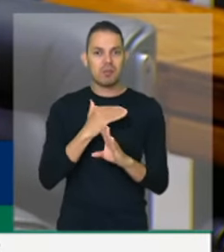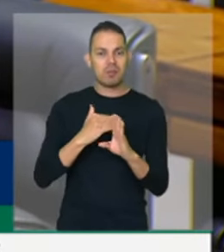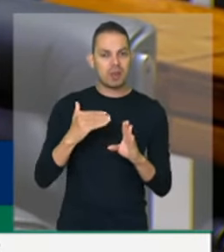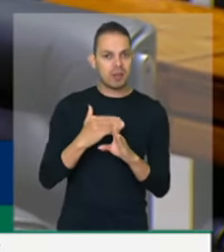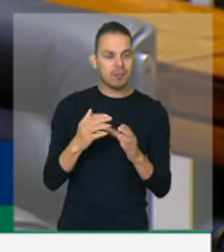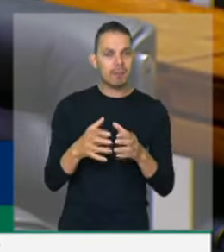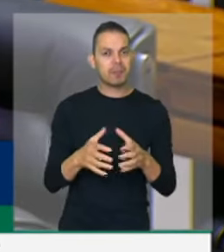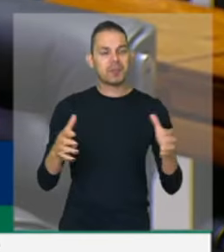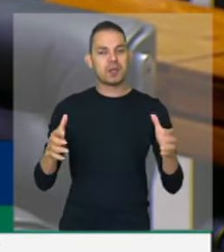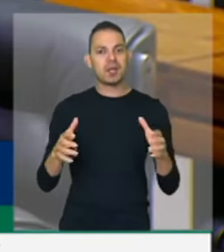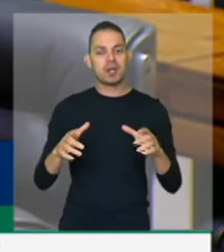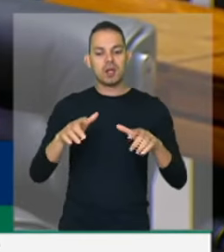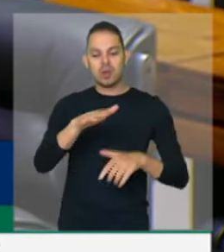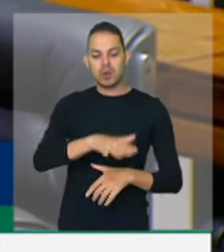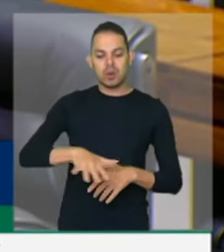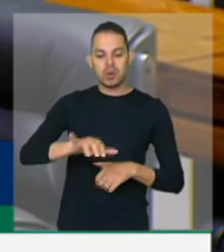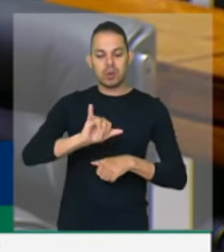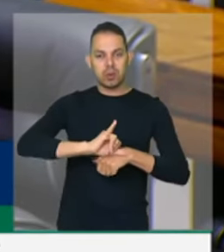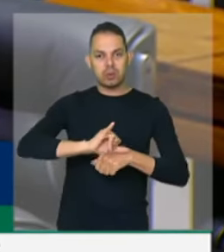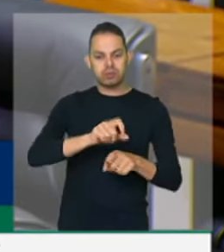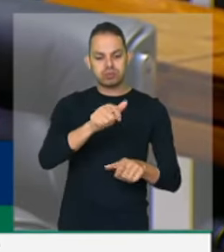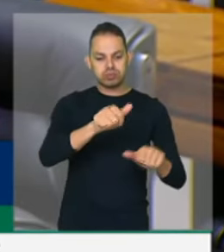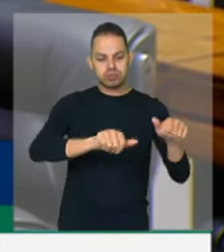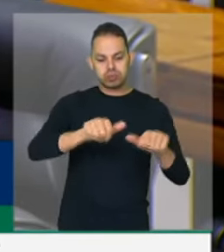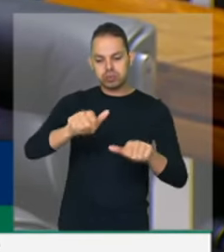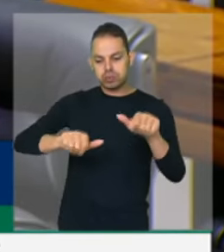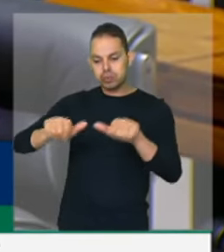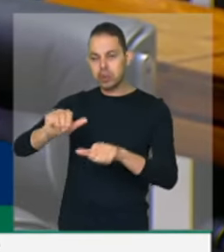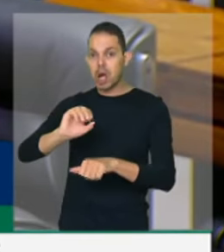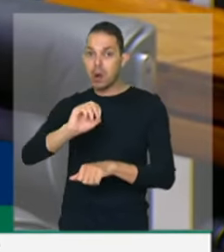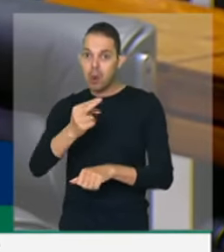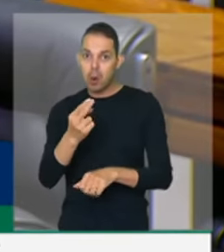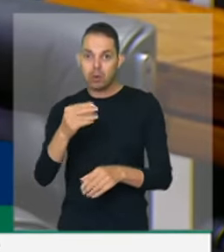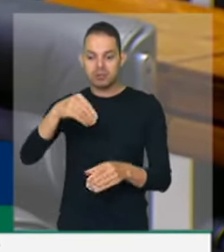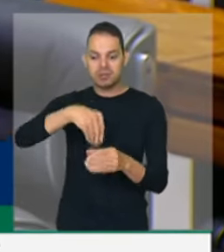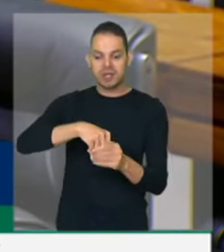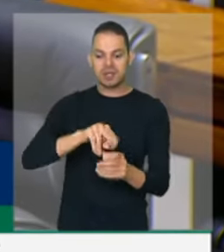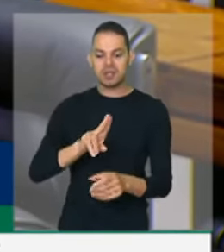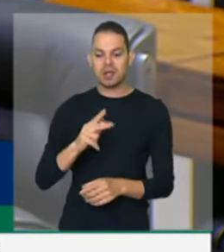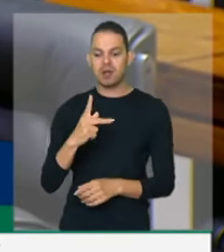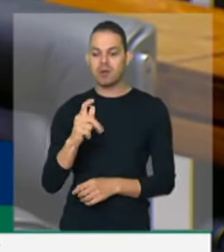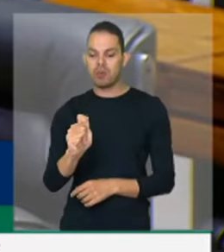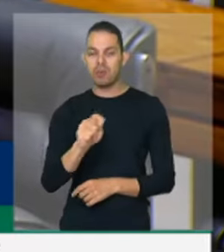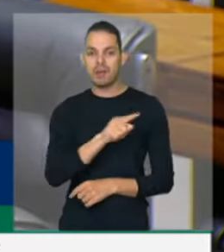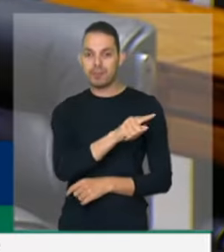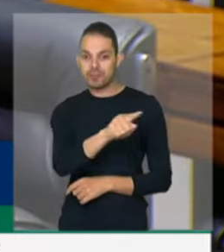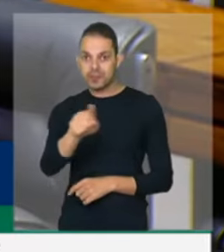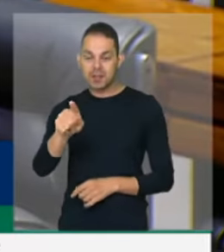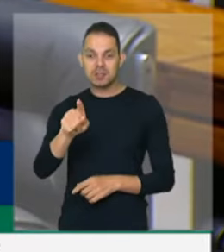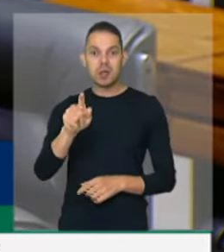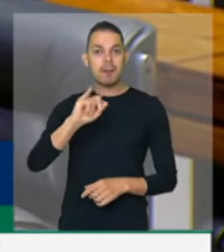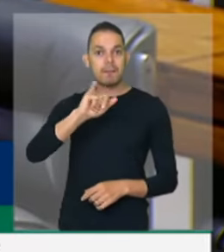TRIAGEM OU UPA. ESSAS PESSOAS TEREM A EXPECTATIVA, A POSSIBILIDADE DE PELA REGULAÇÃO, PORQUE QUEM FAZ A GESTÃO MUNICIPAL É E O GESTOR MUNICIPAL QUANDO É